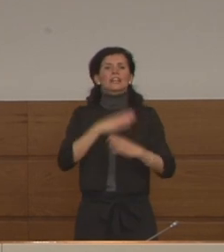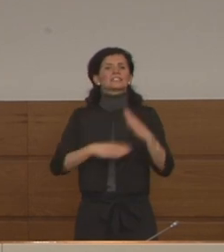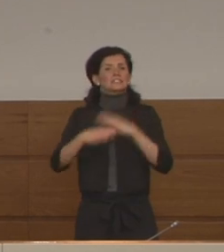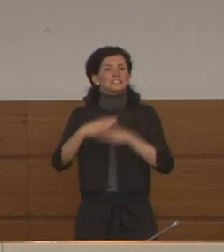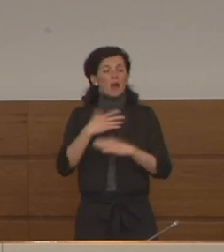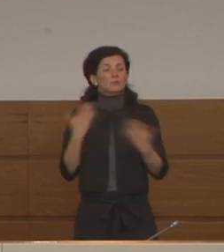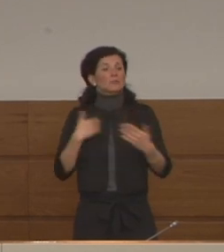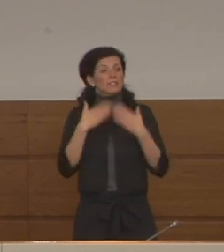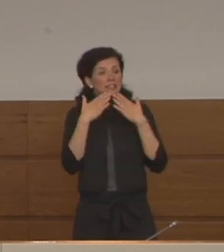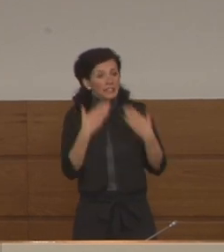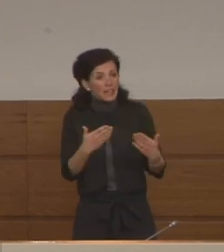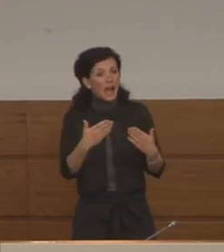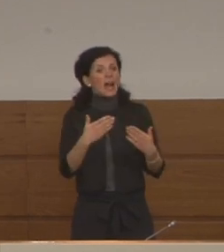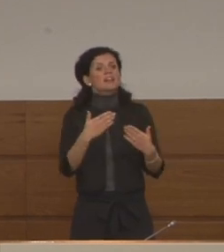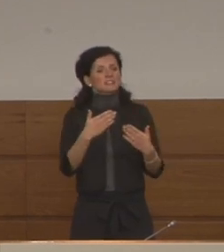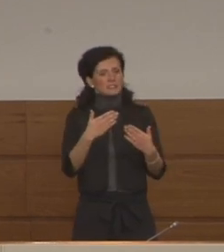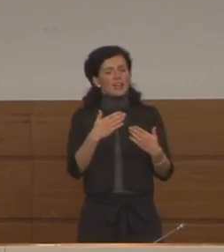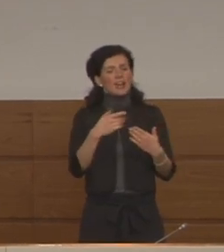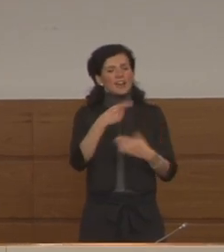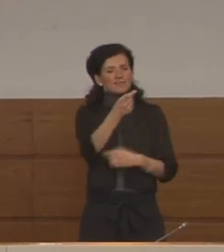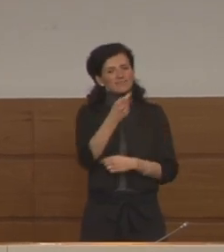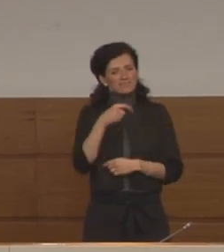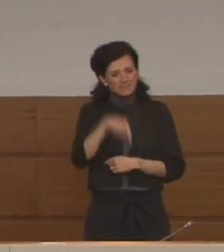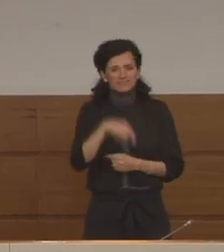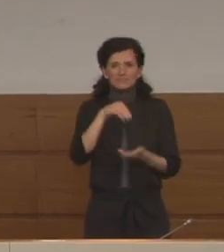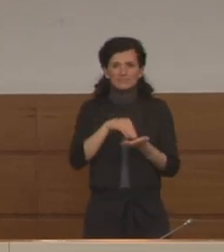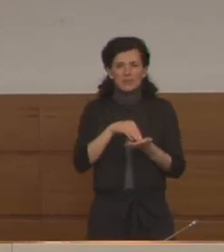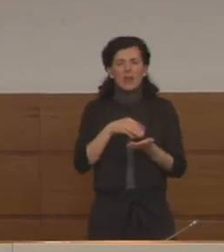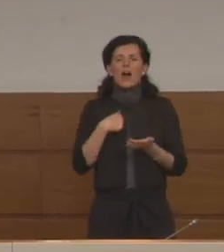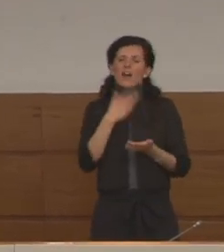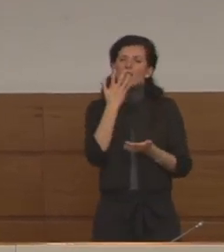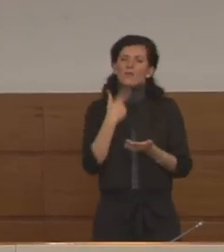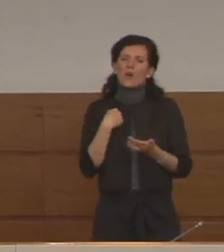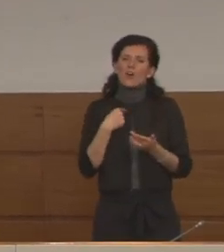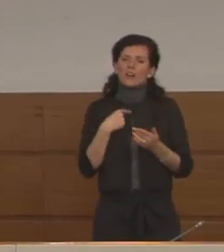ringraziare perché mi ha permesso in apertura di richiamare questo importante